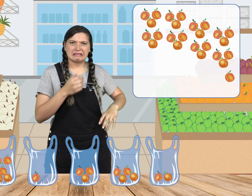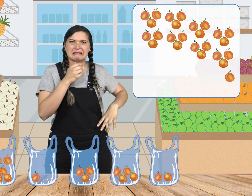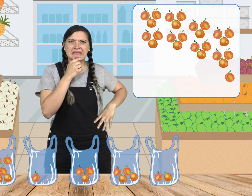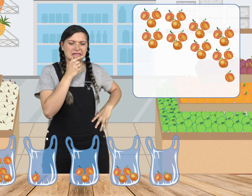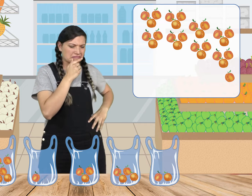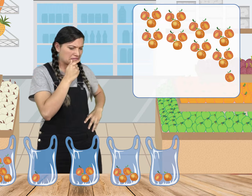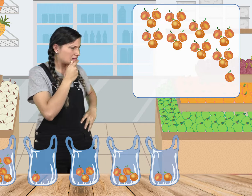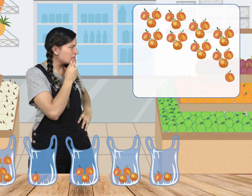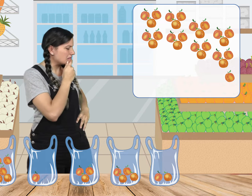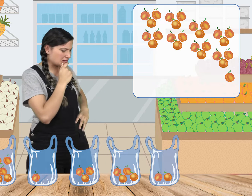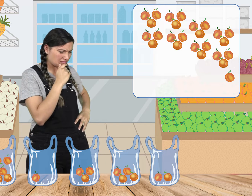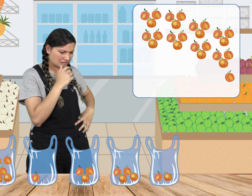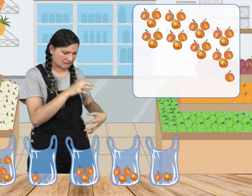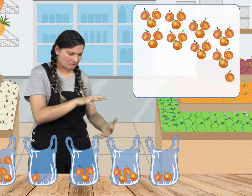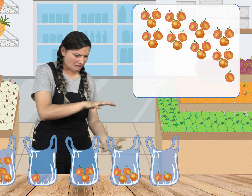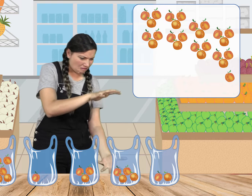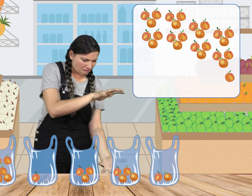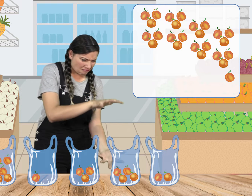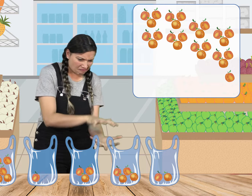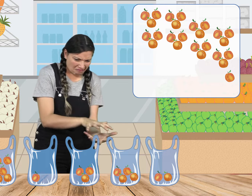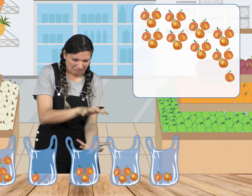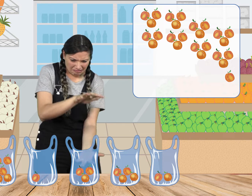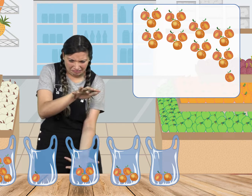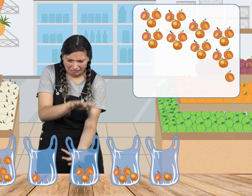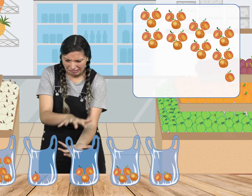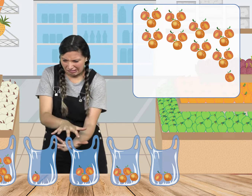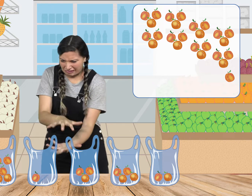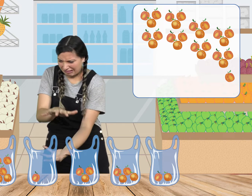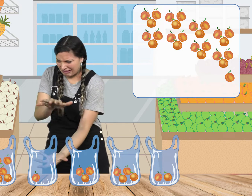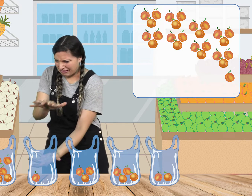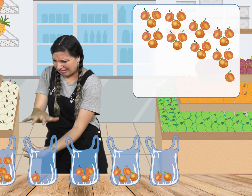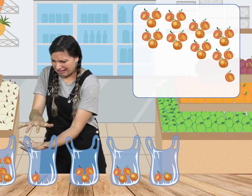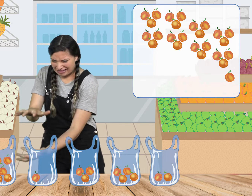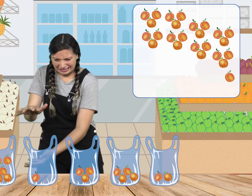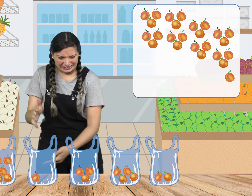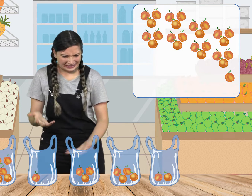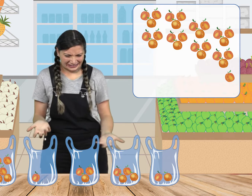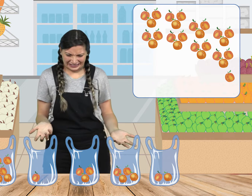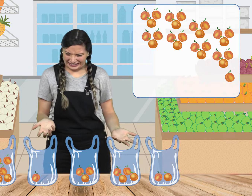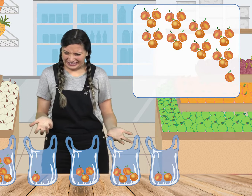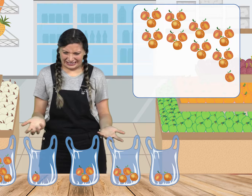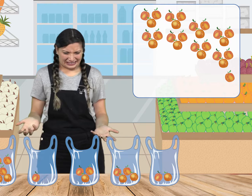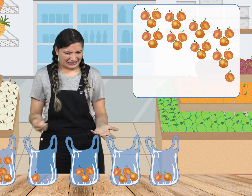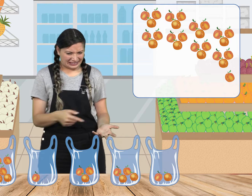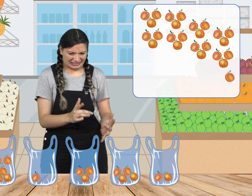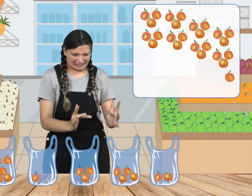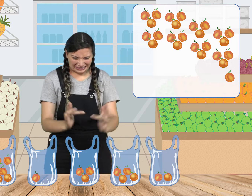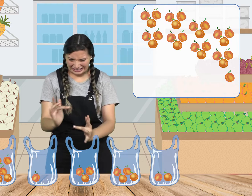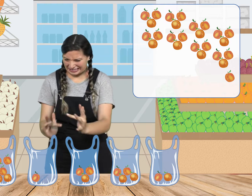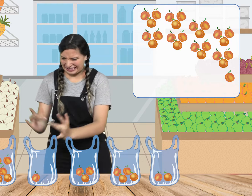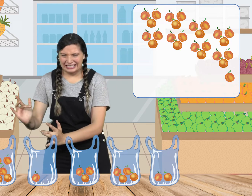Hmm... Veo que la cantidad en las bolsas son desiguales, unas más y otras menos.